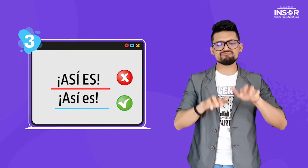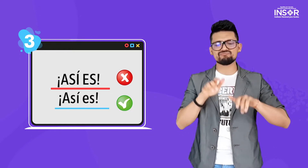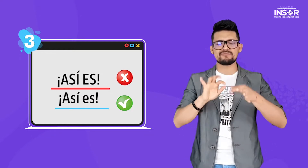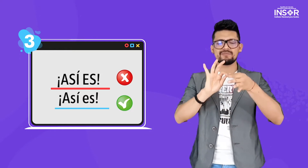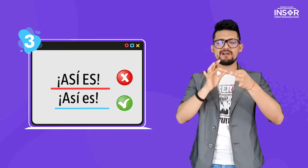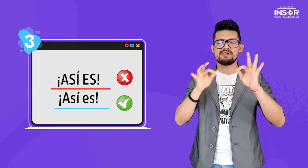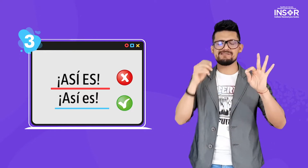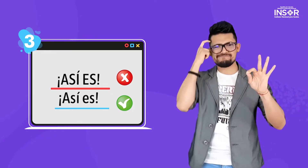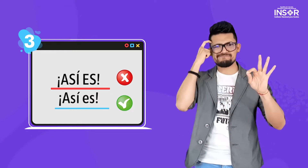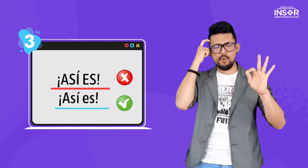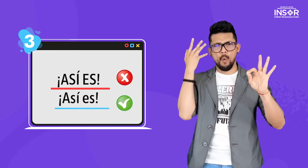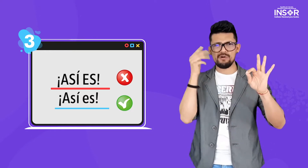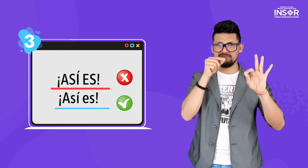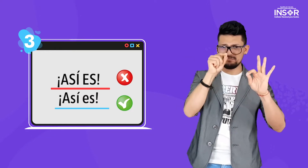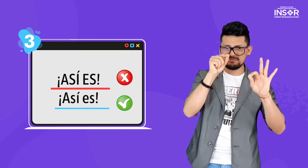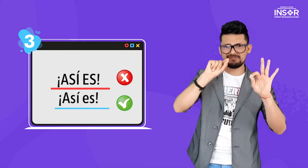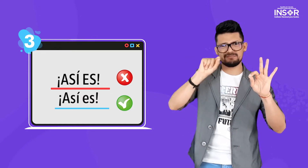Entonces, cuando escriban un mensaje,